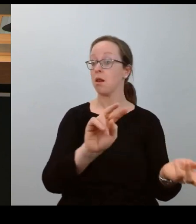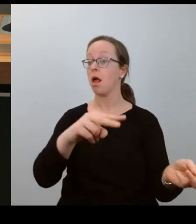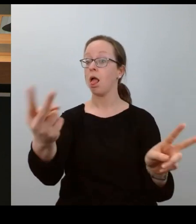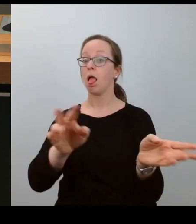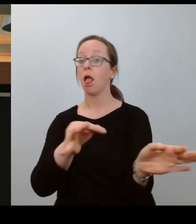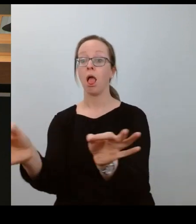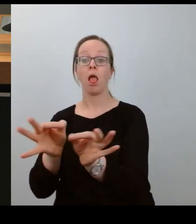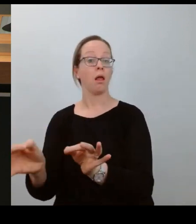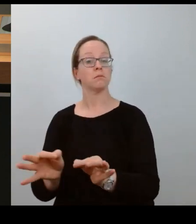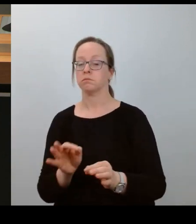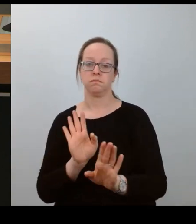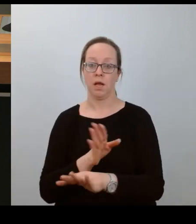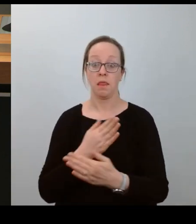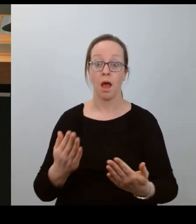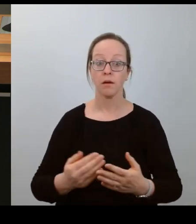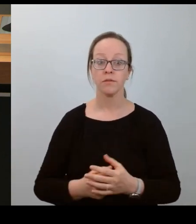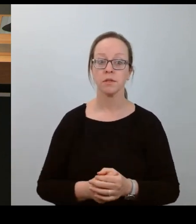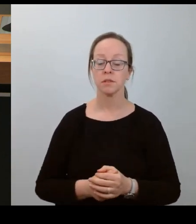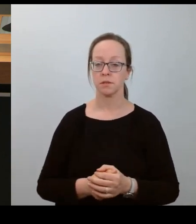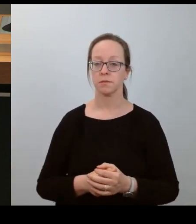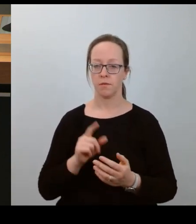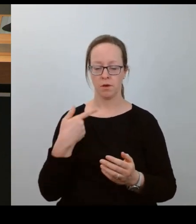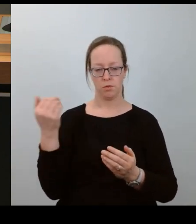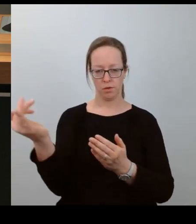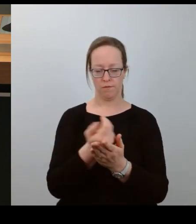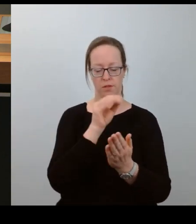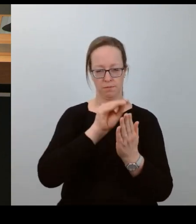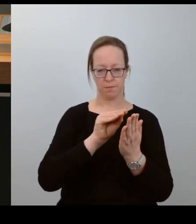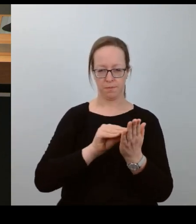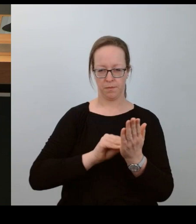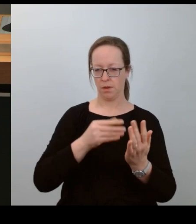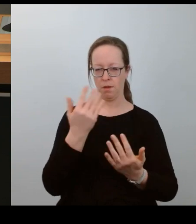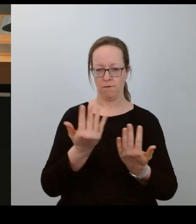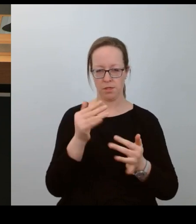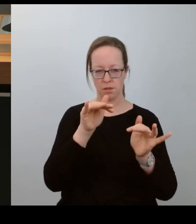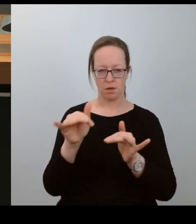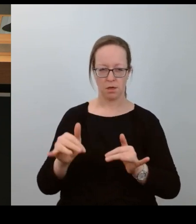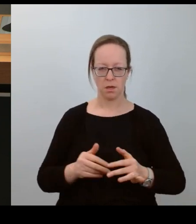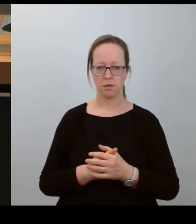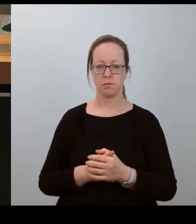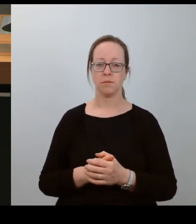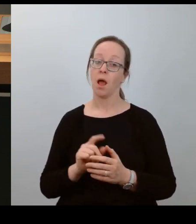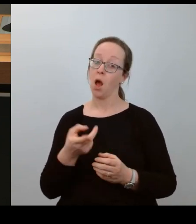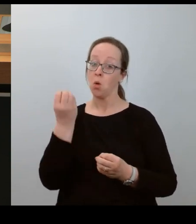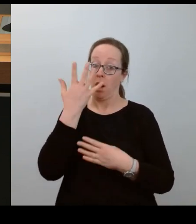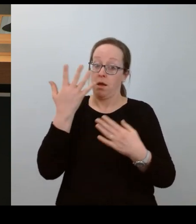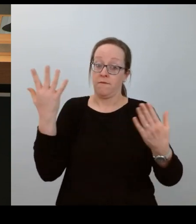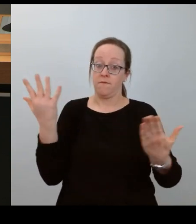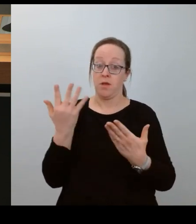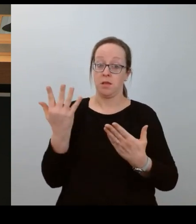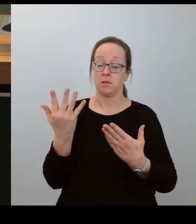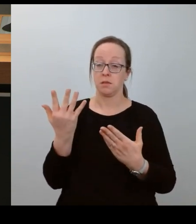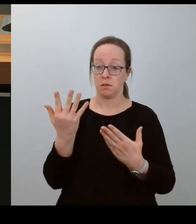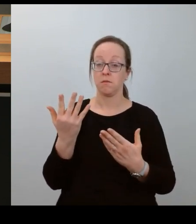Stadt bewusst machen, dass wir in der Bodennutzung eine Diversifizierung brauchen, dass wir nicht sagen können, wir machen jetzt alles